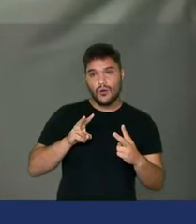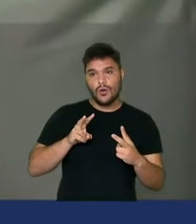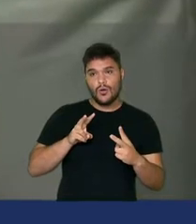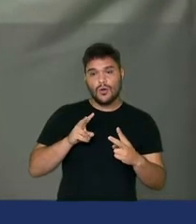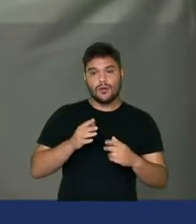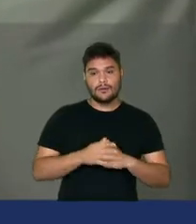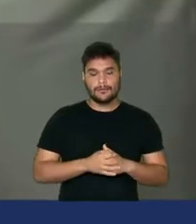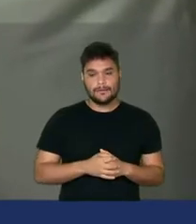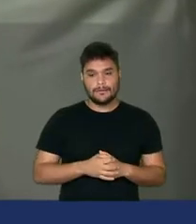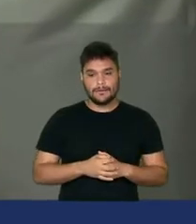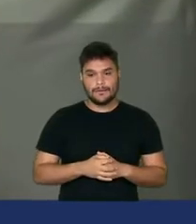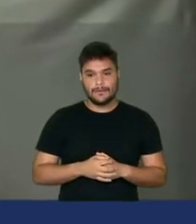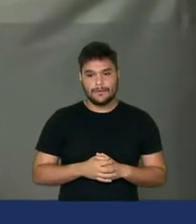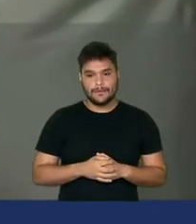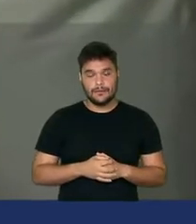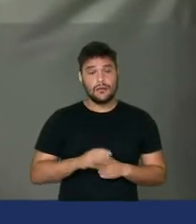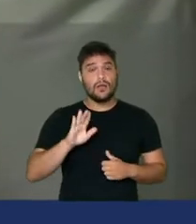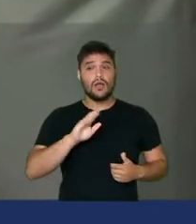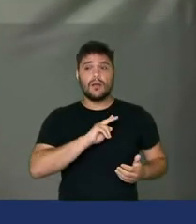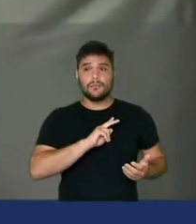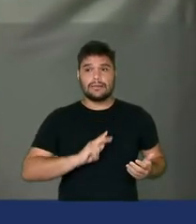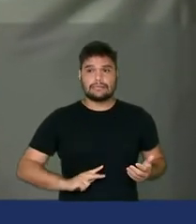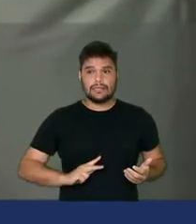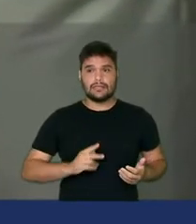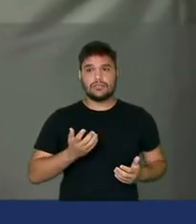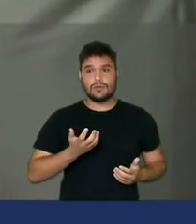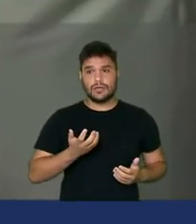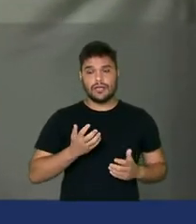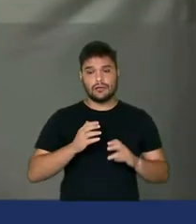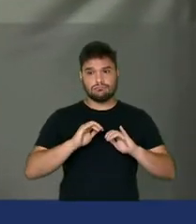AQUI, REMOTAMENTE, NÃO TINHA ABERTO O MICROFONE PARA MIM. PRESIDENTE, EU QUERO DIZER QUE